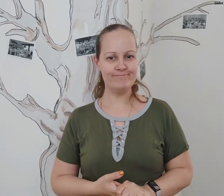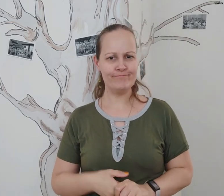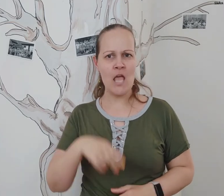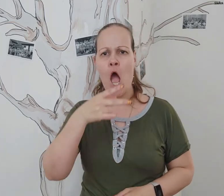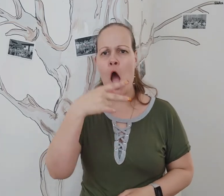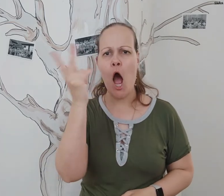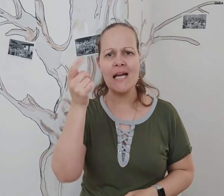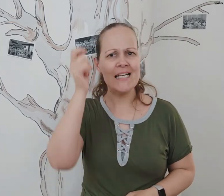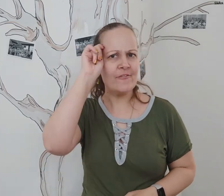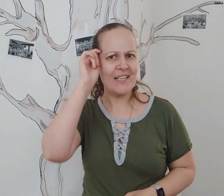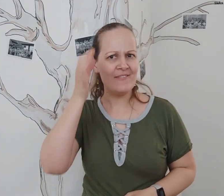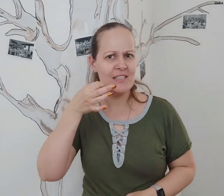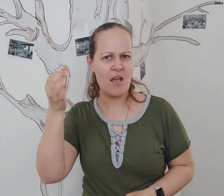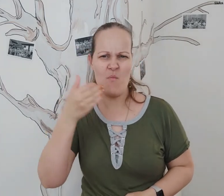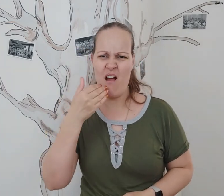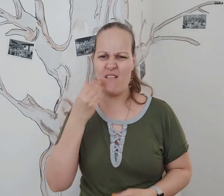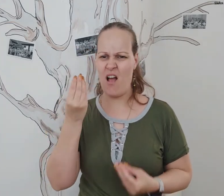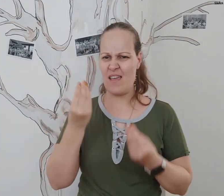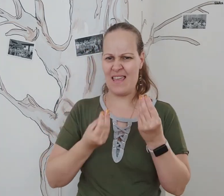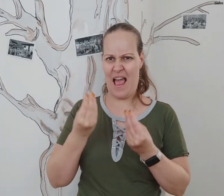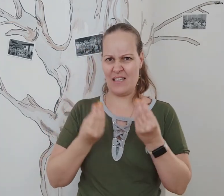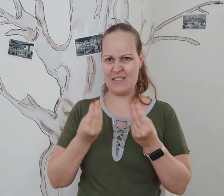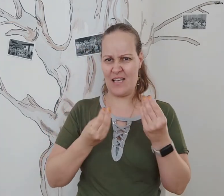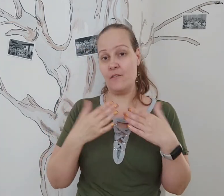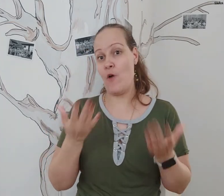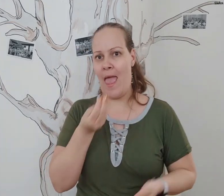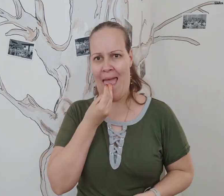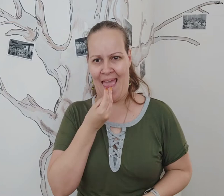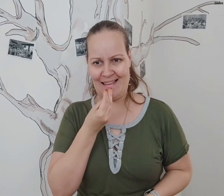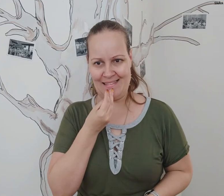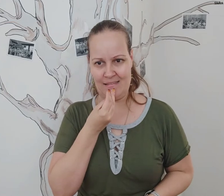Aki szeretne férfinapra játszani vagy enni azok